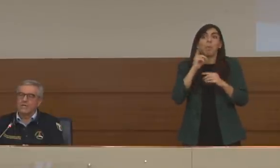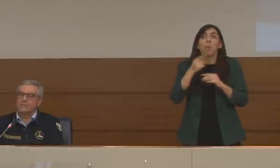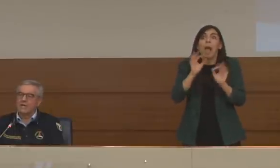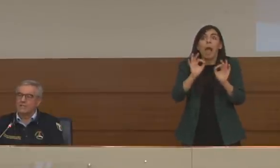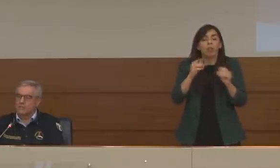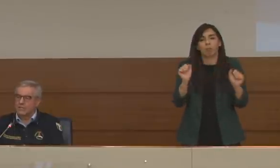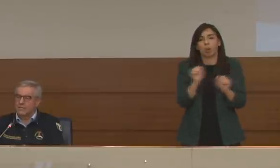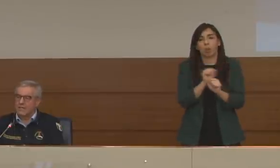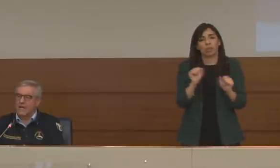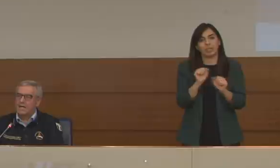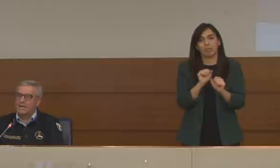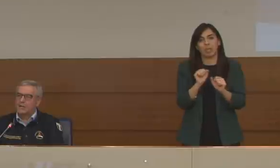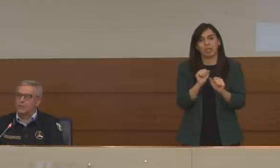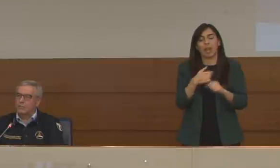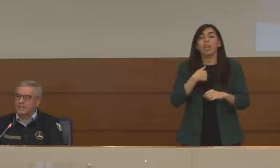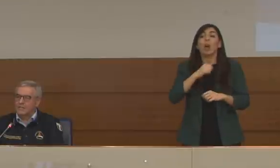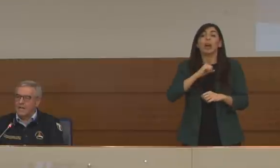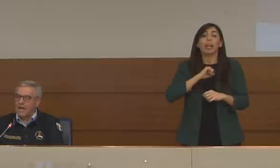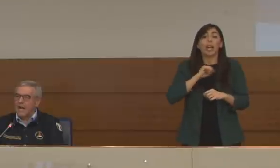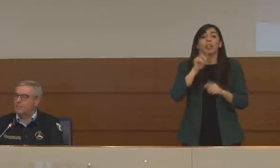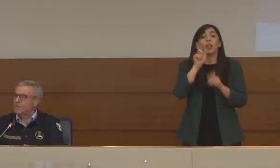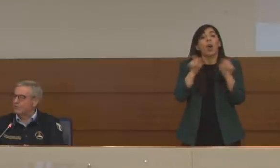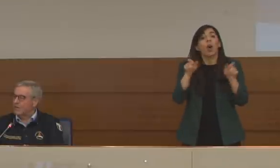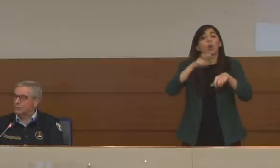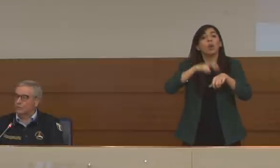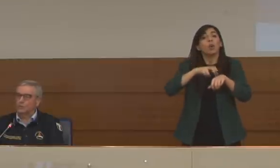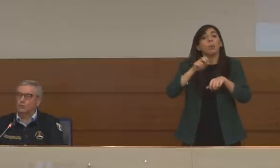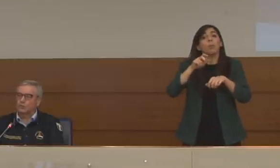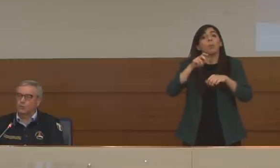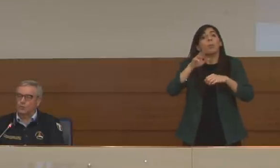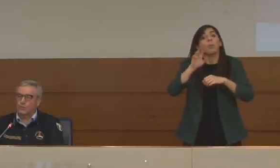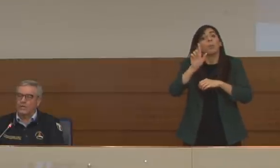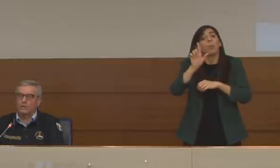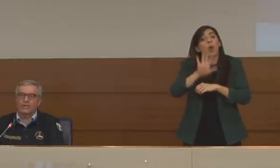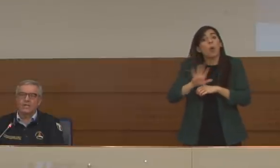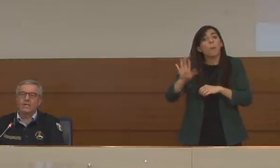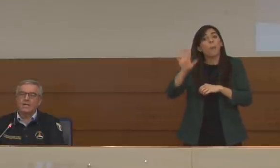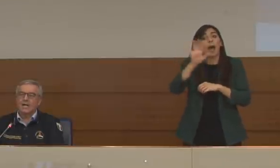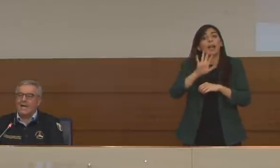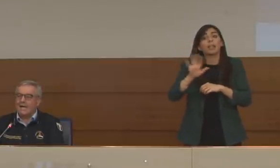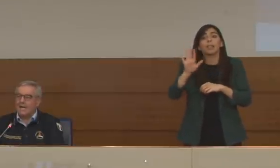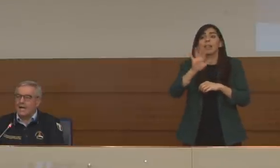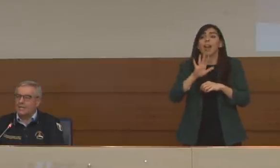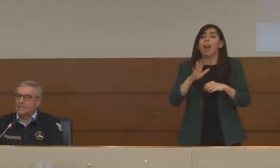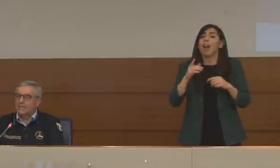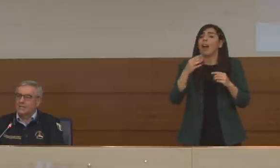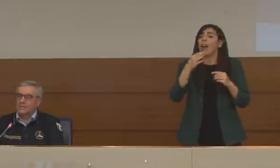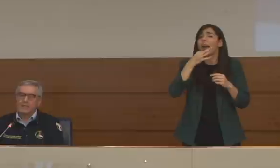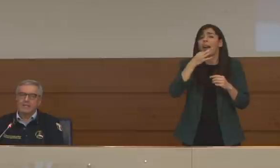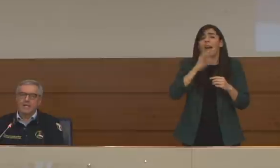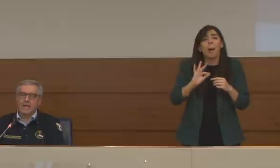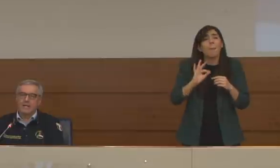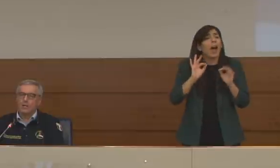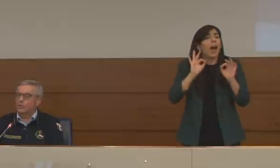medici della Lombardia abbiano fatto tutto quello che era nelle loro